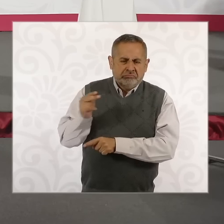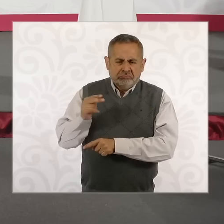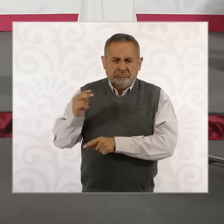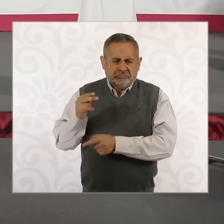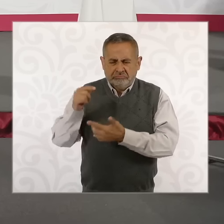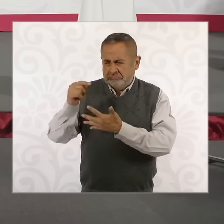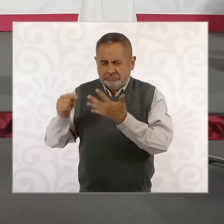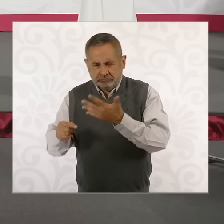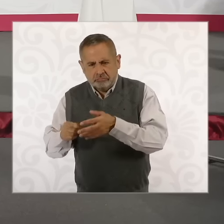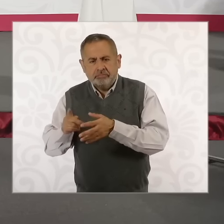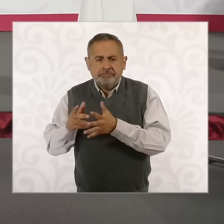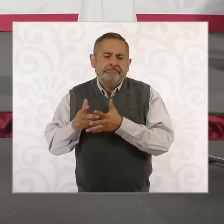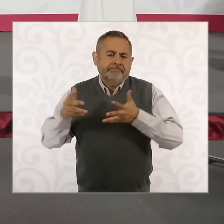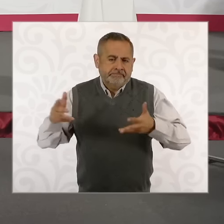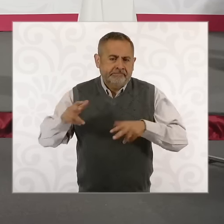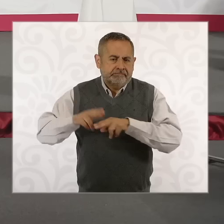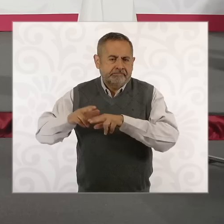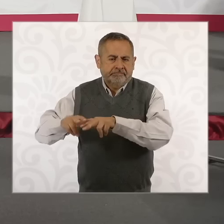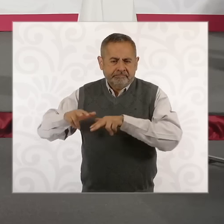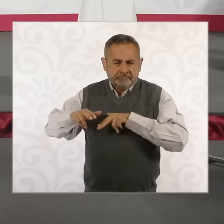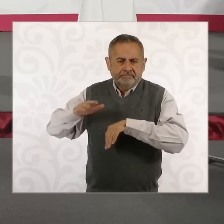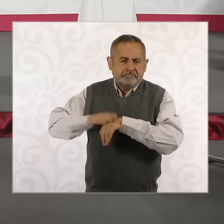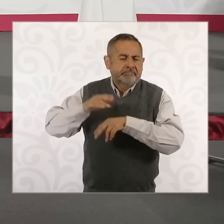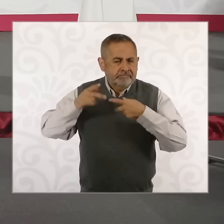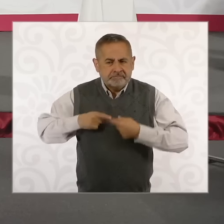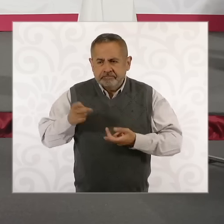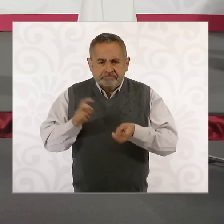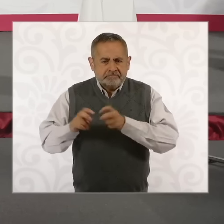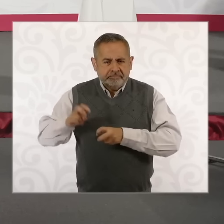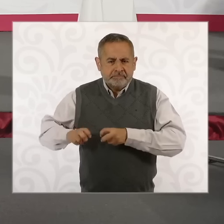pero sí tener más capacidad para poder llevar más eh usuarios. Por supuesto que está considerado